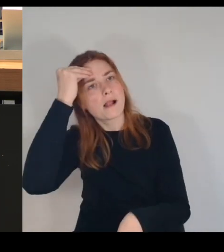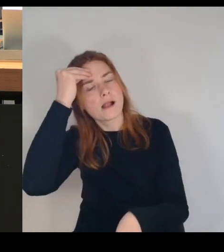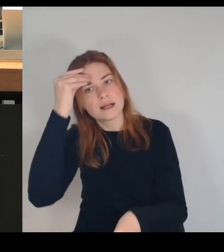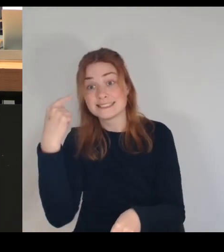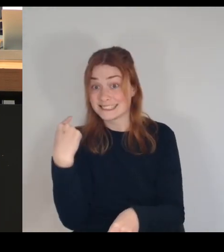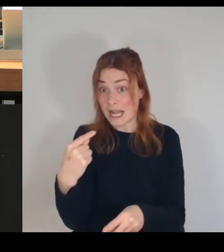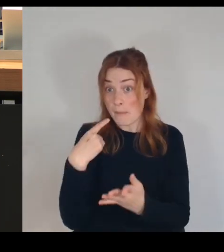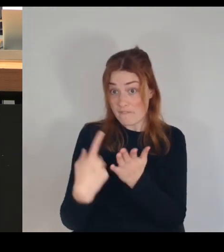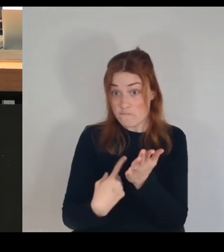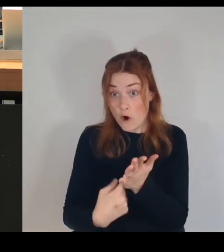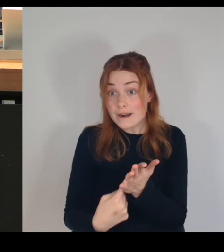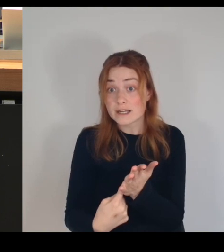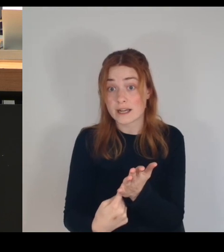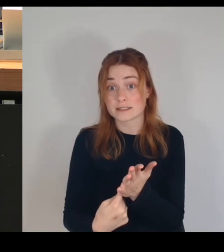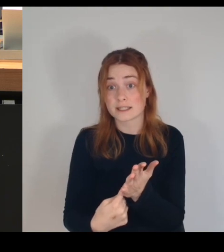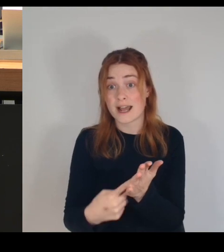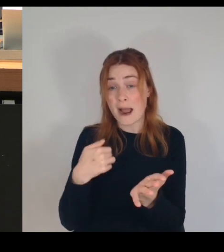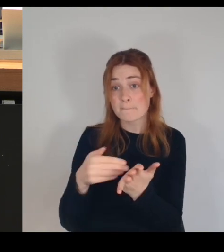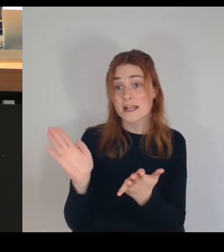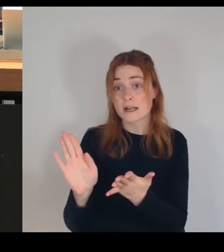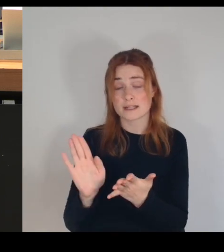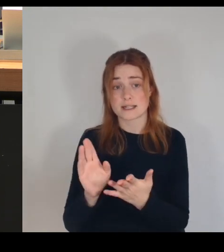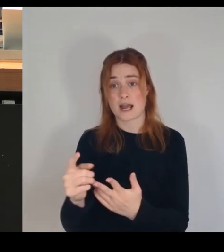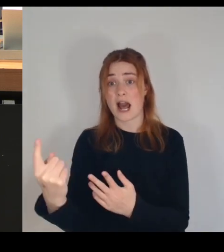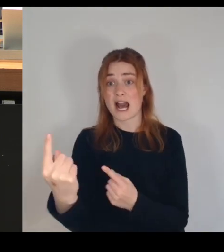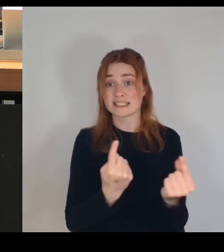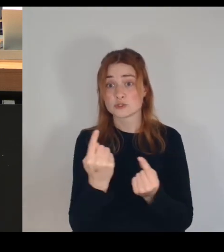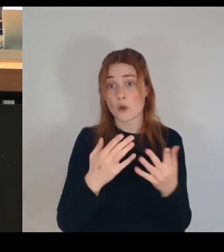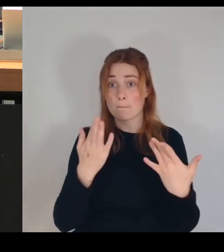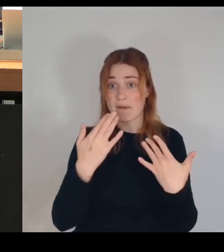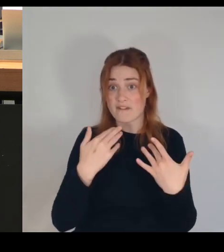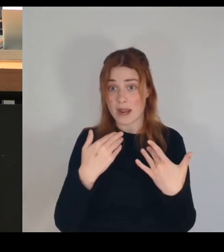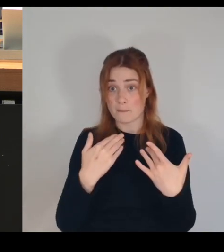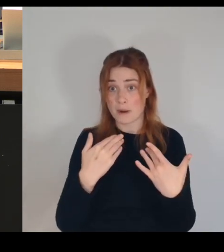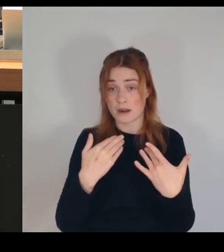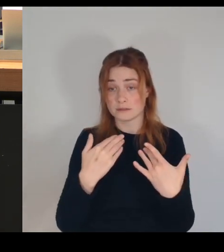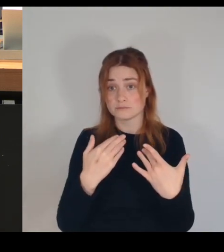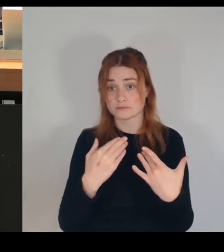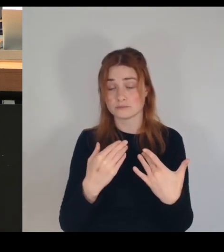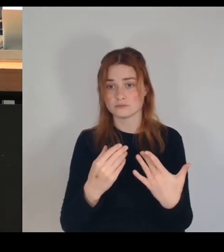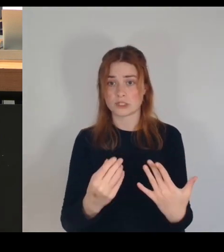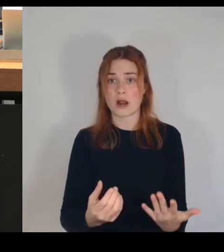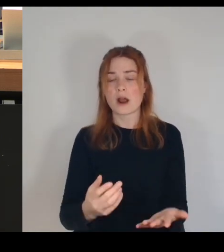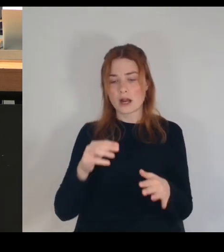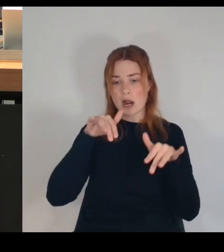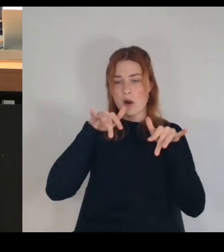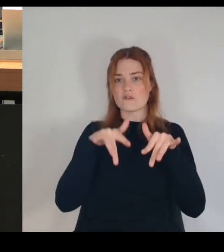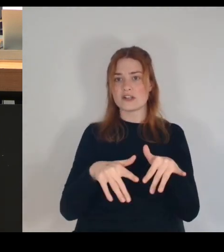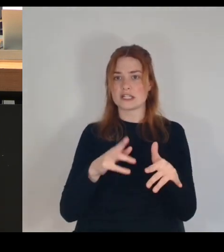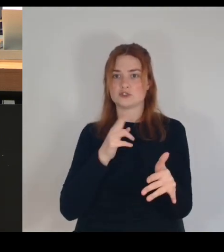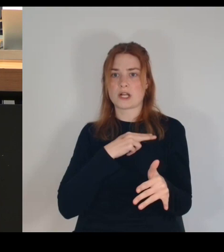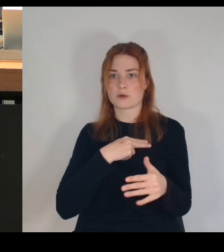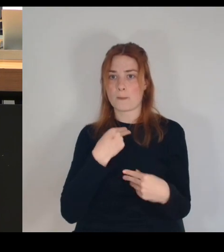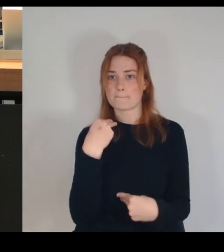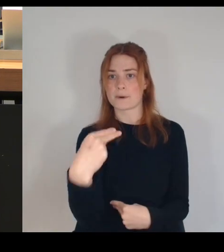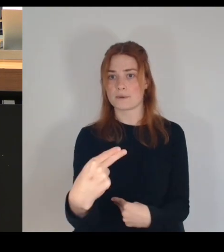Aufenthaltsstatus bekommen, dass sie nur eine Unterschrift um einen Bewerber Vertrag bei der BVG schreiben, dann